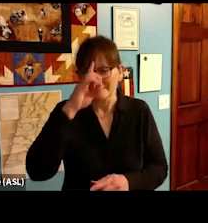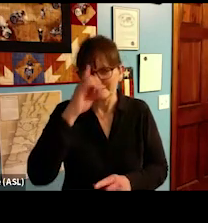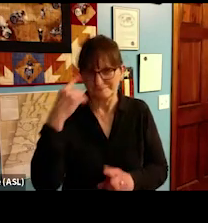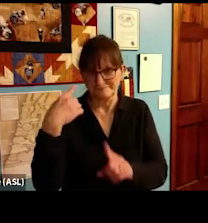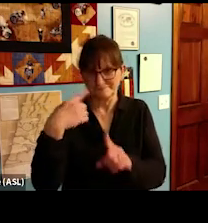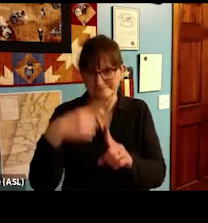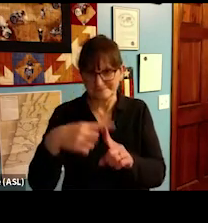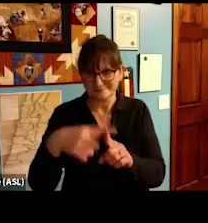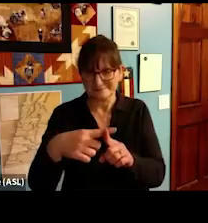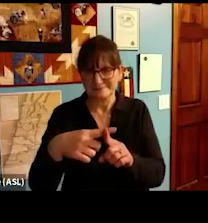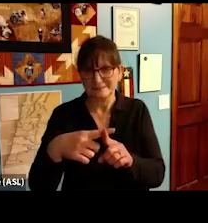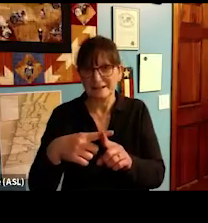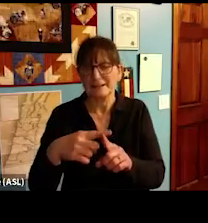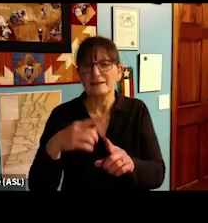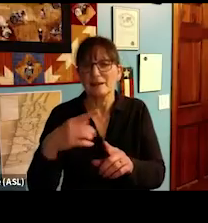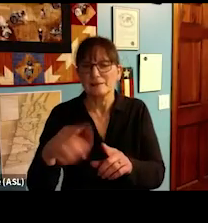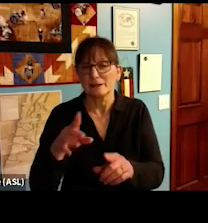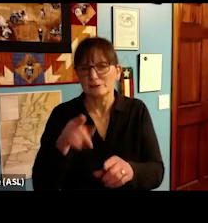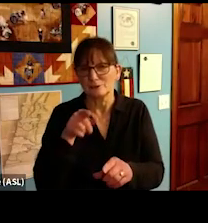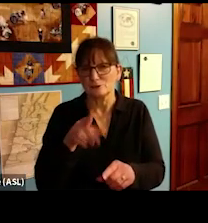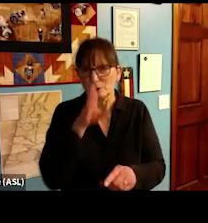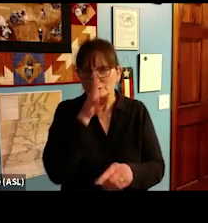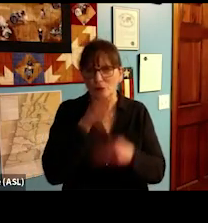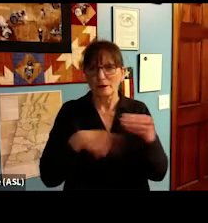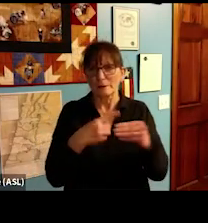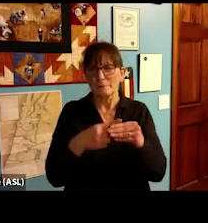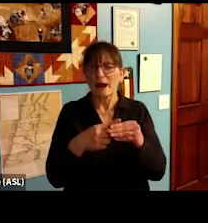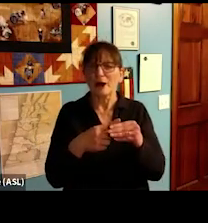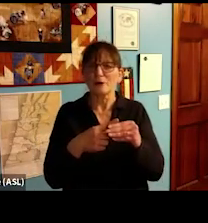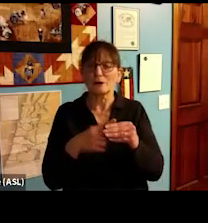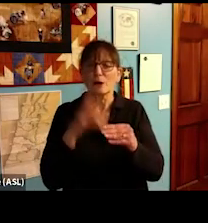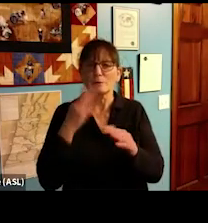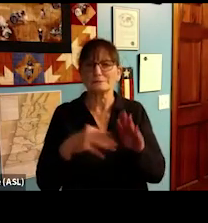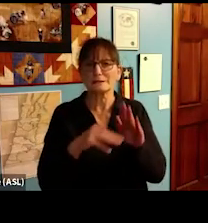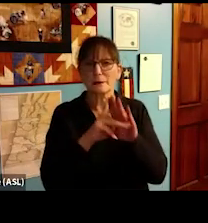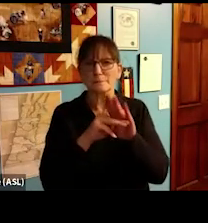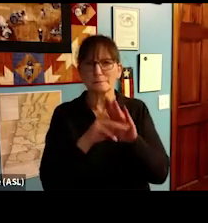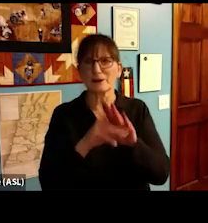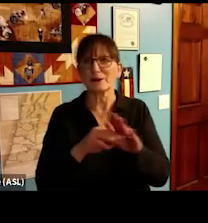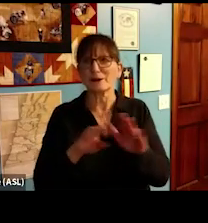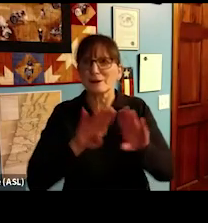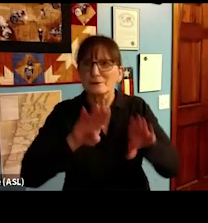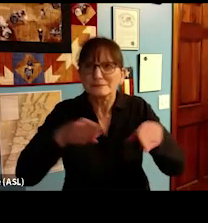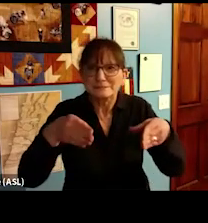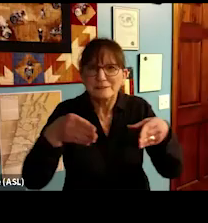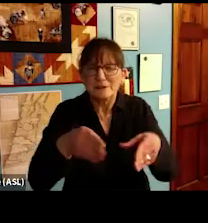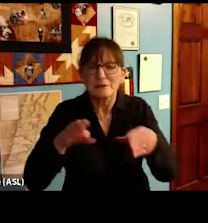como al menos otro miembro del hogar que reciba uno o más pagos de mantenimiento